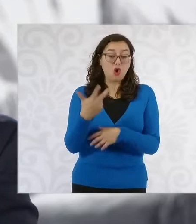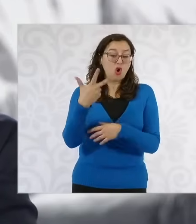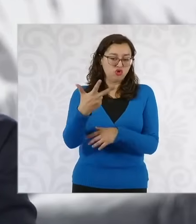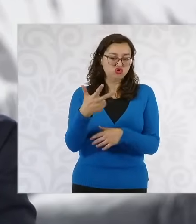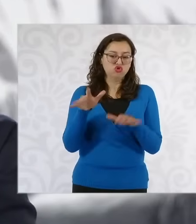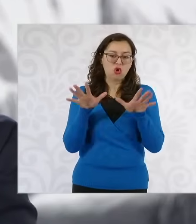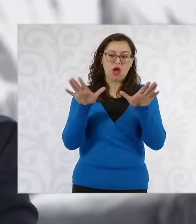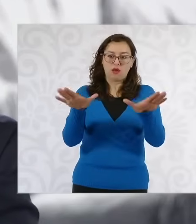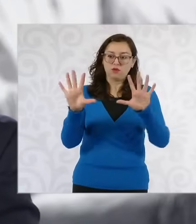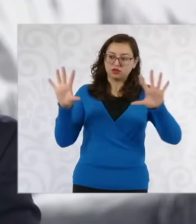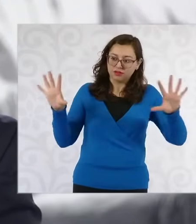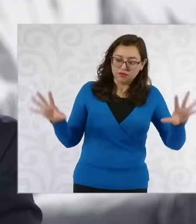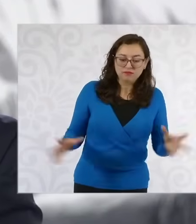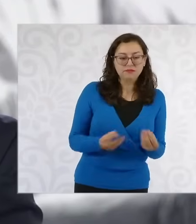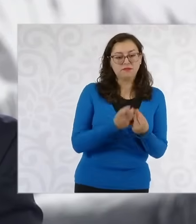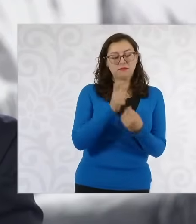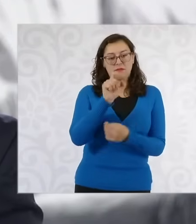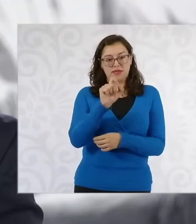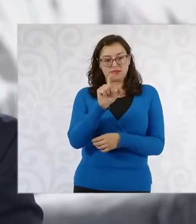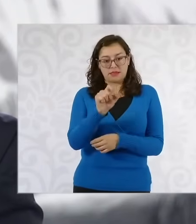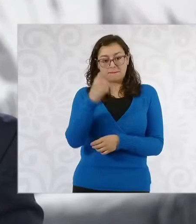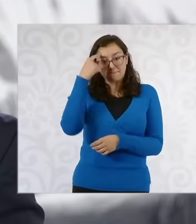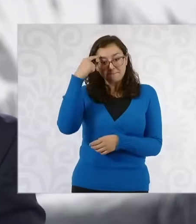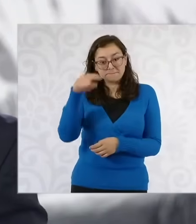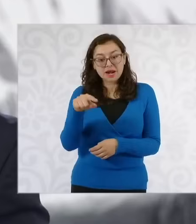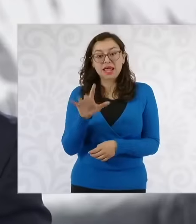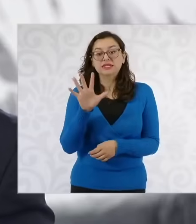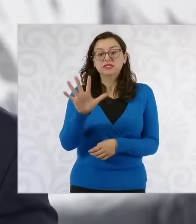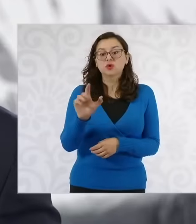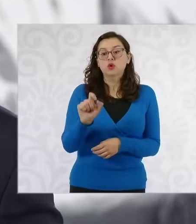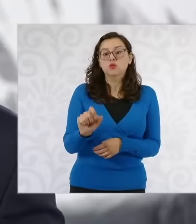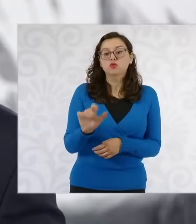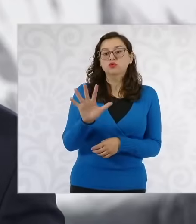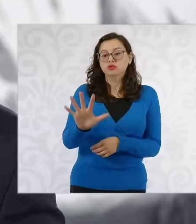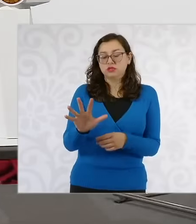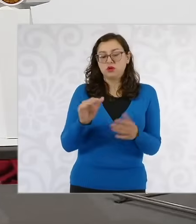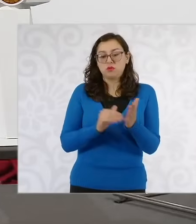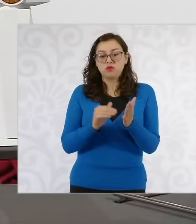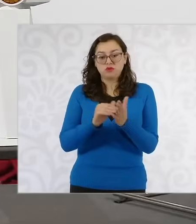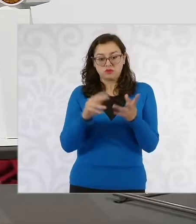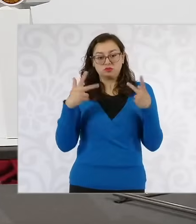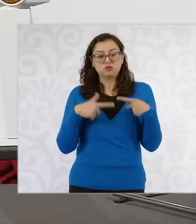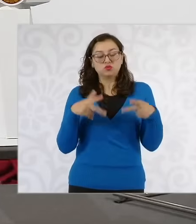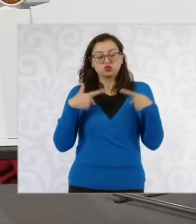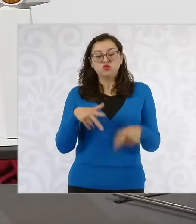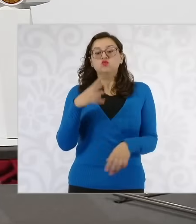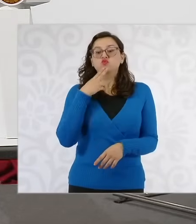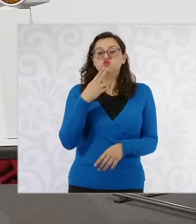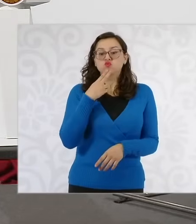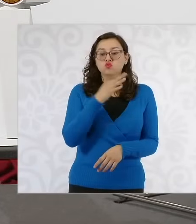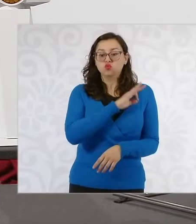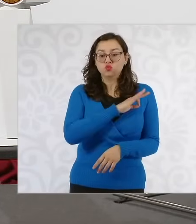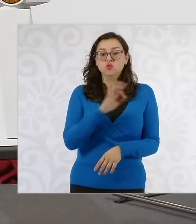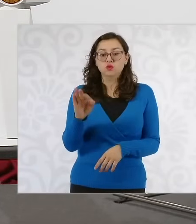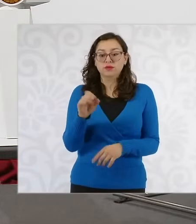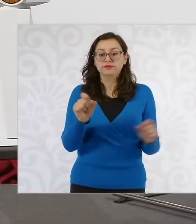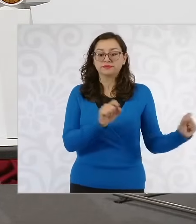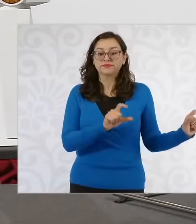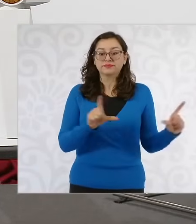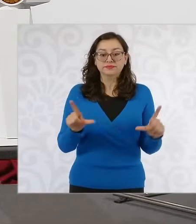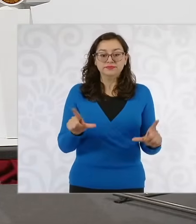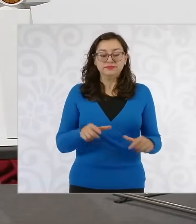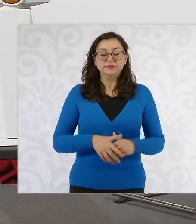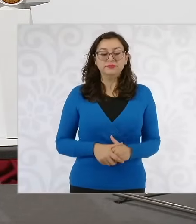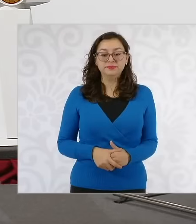generar una conectividad a más de C . 5 millones de pasajeros la la siguiente por favor y aquí lo